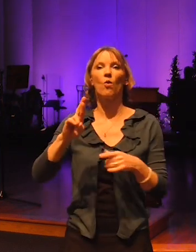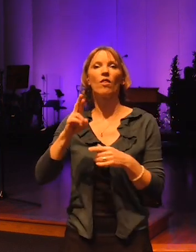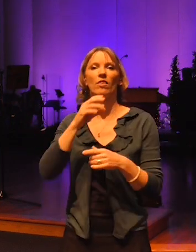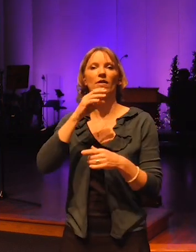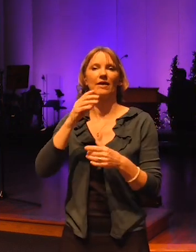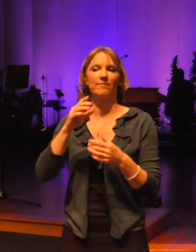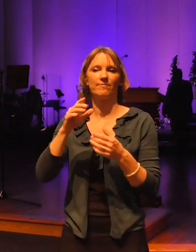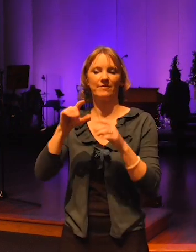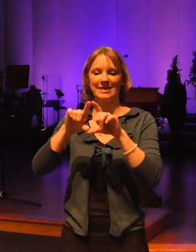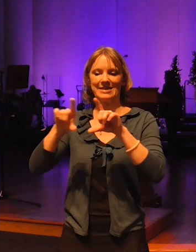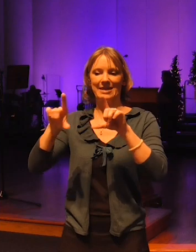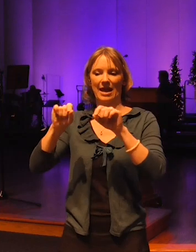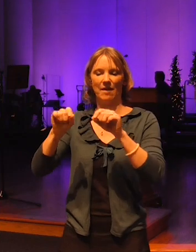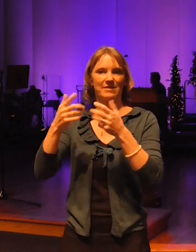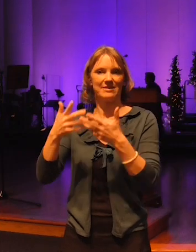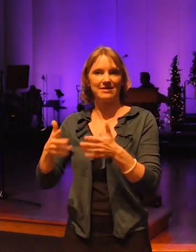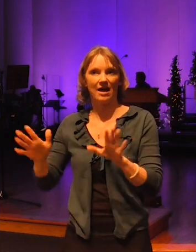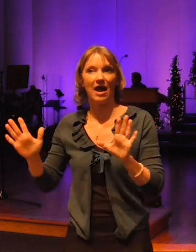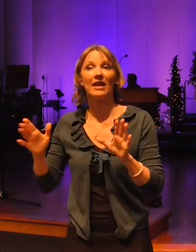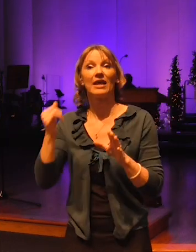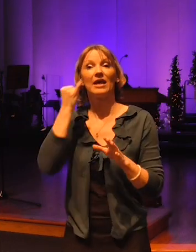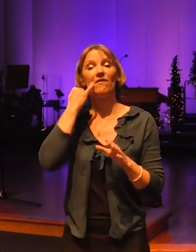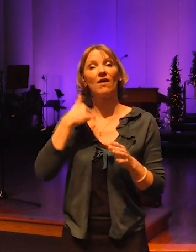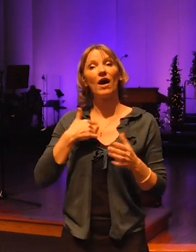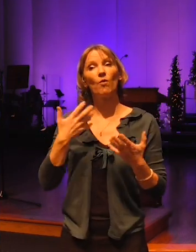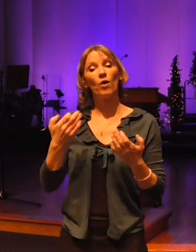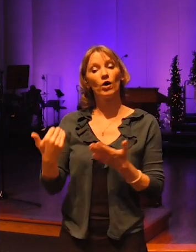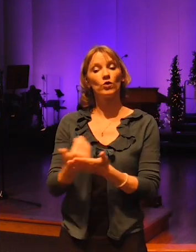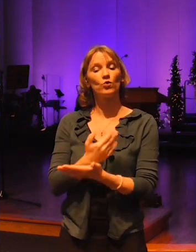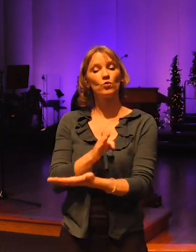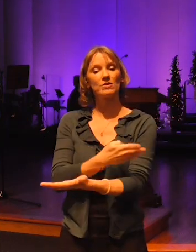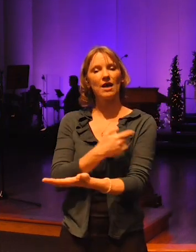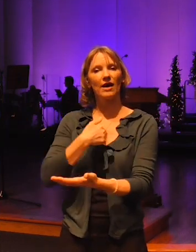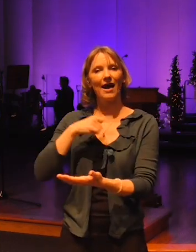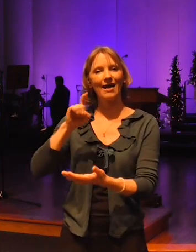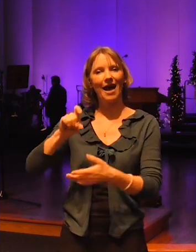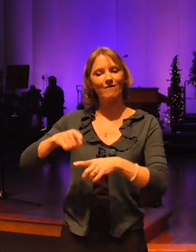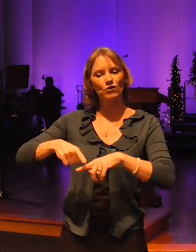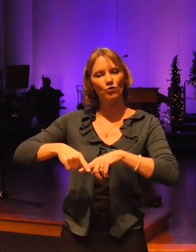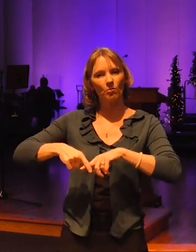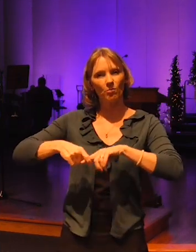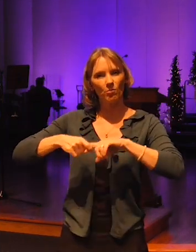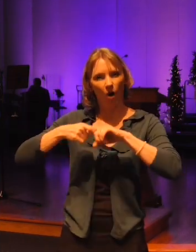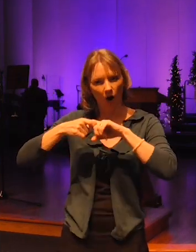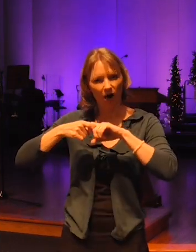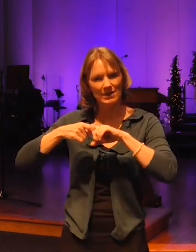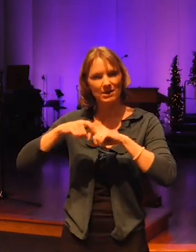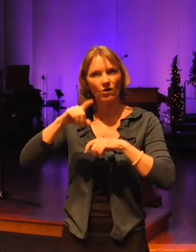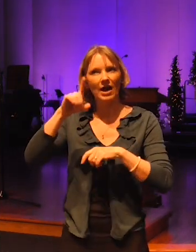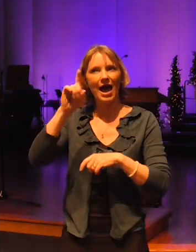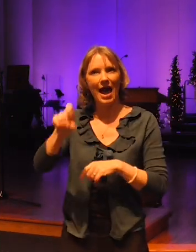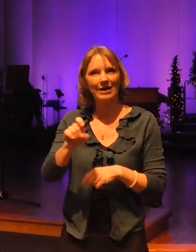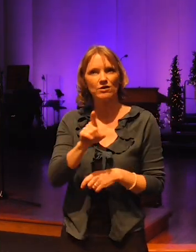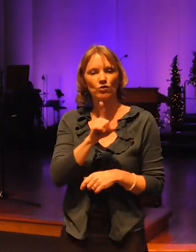canción tengo que hacer una pausa, tiene que haber algo de espacio, tiene que haber algo de silencio y la verdadera esencia